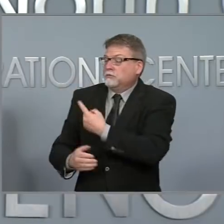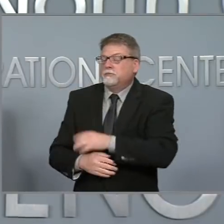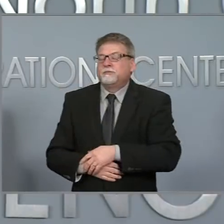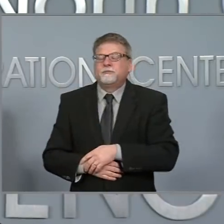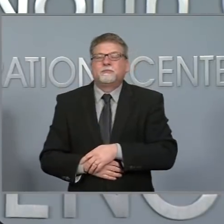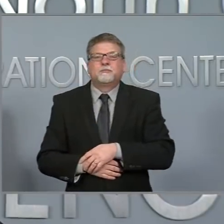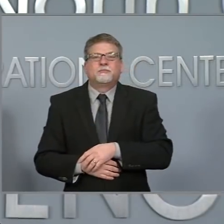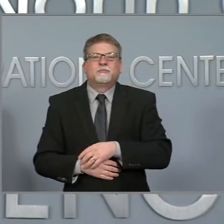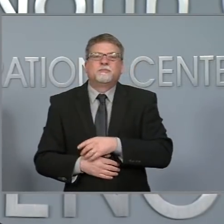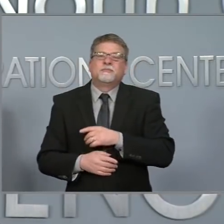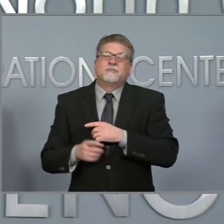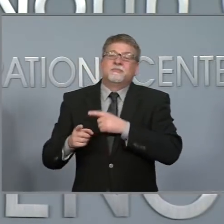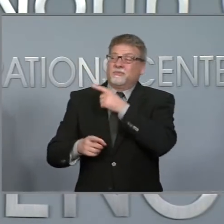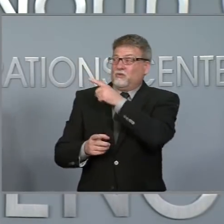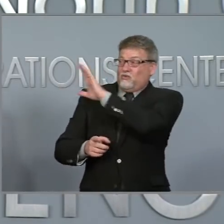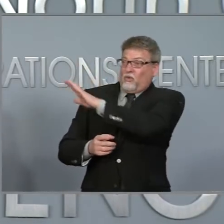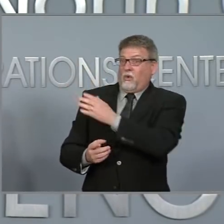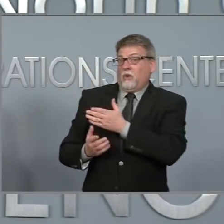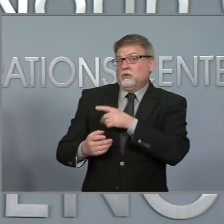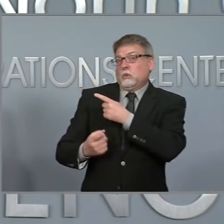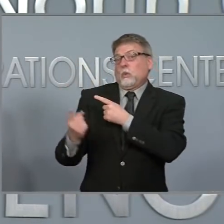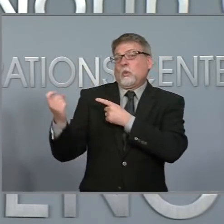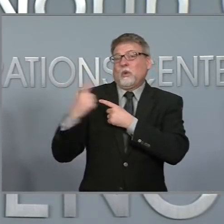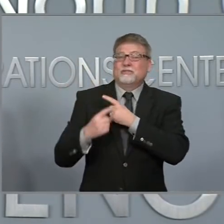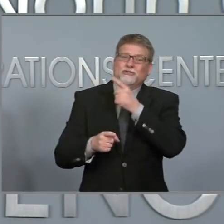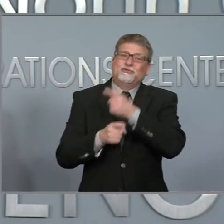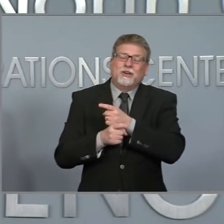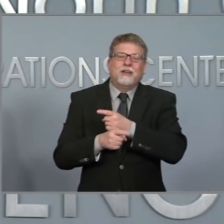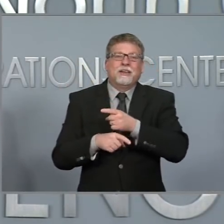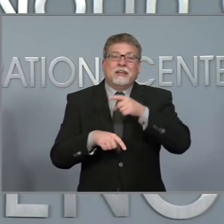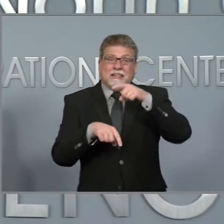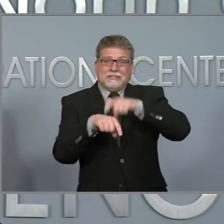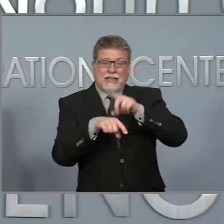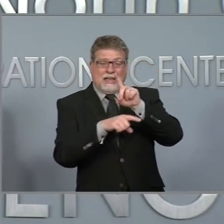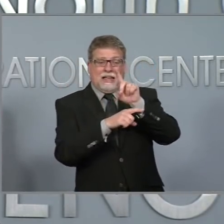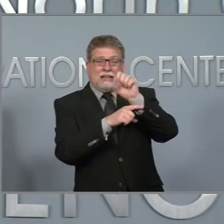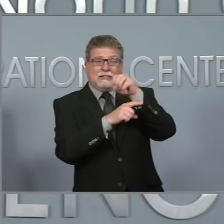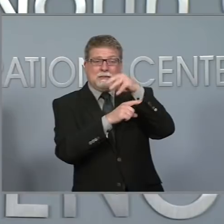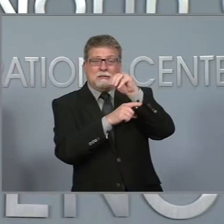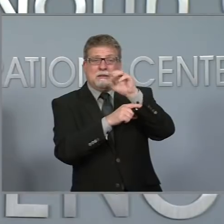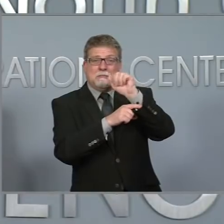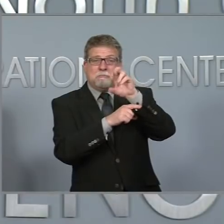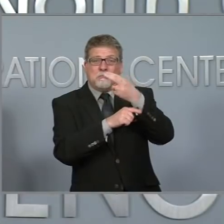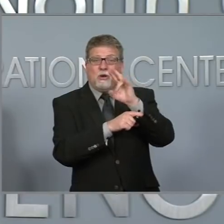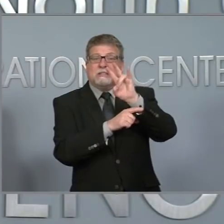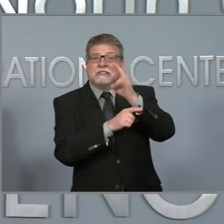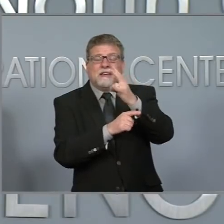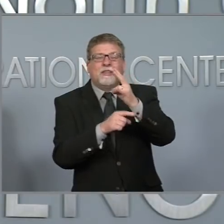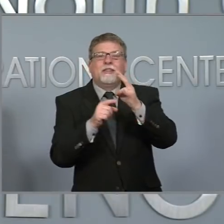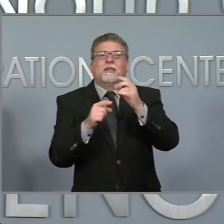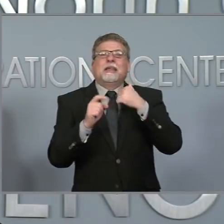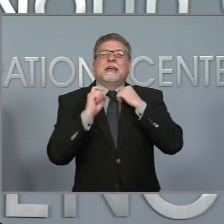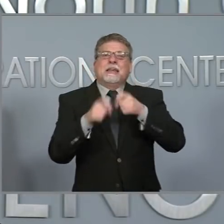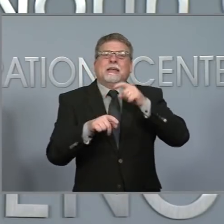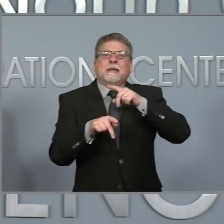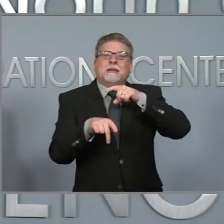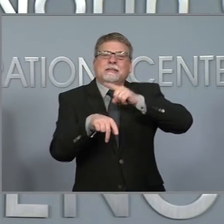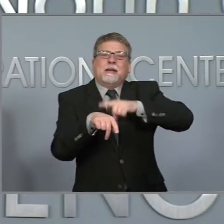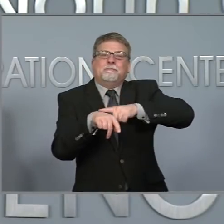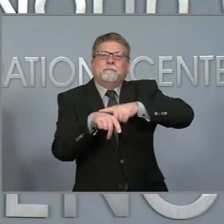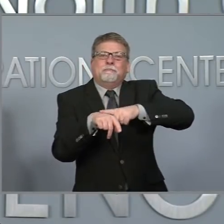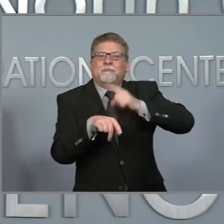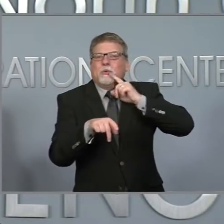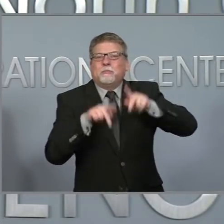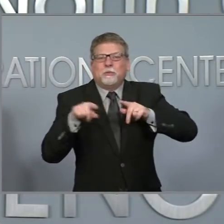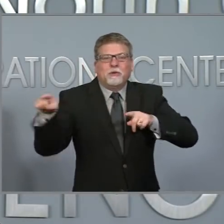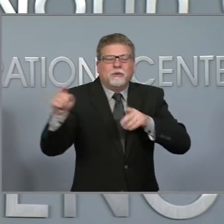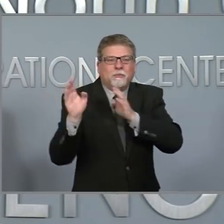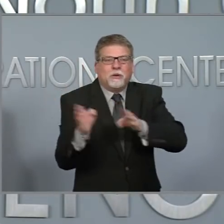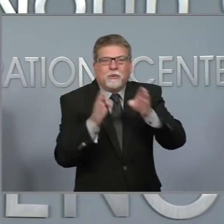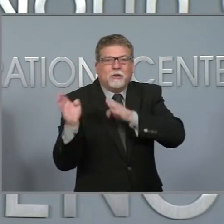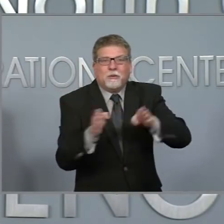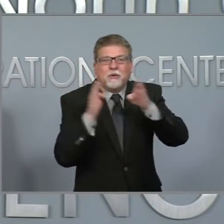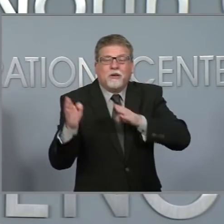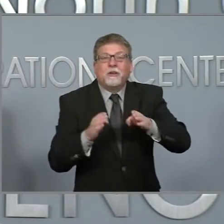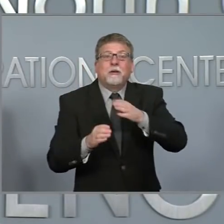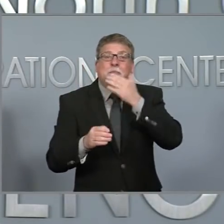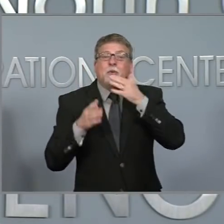recomendación se encuentra de